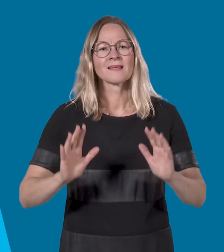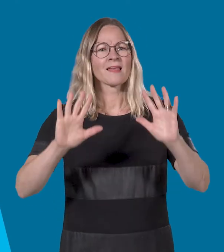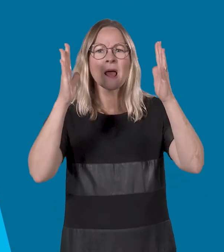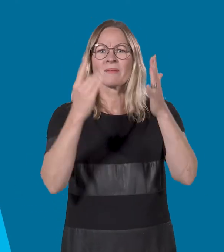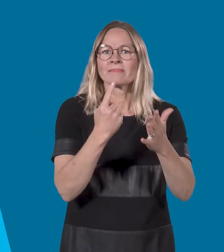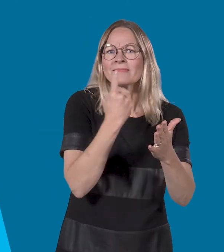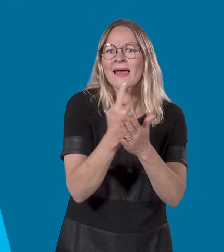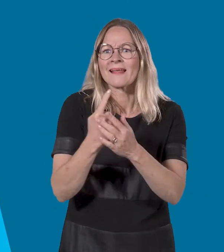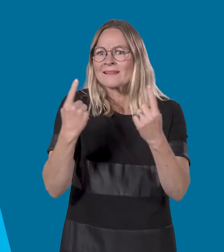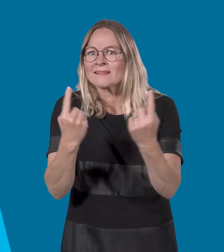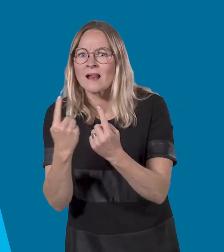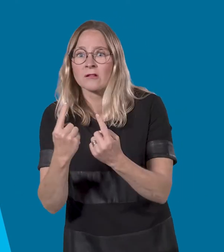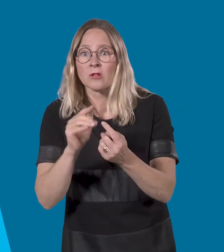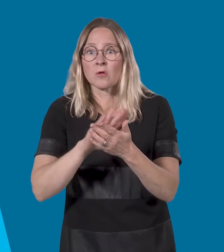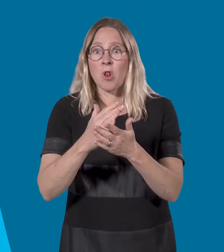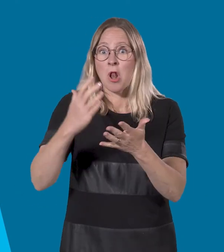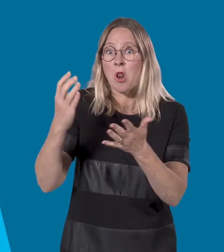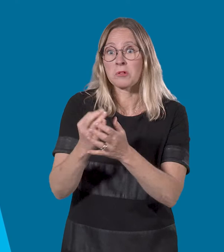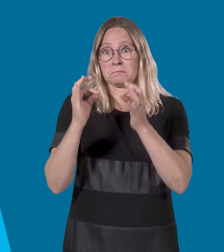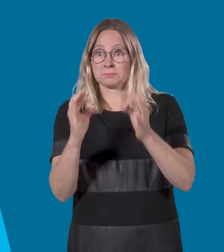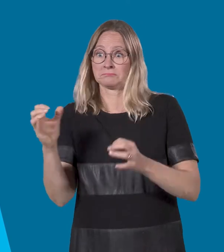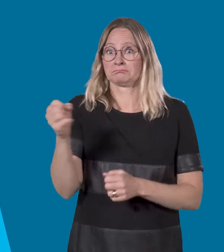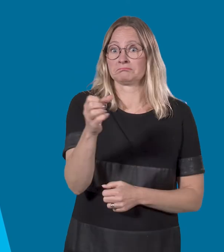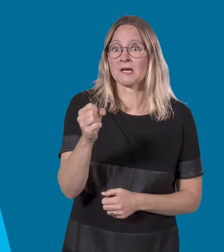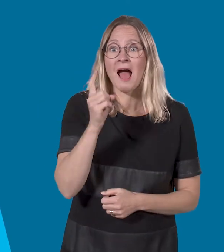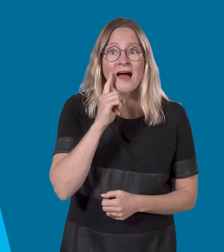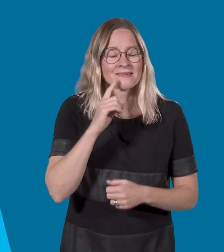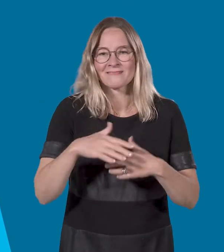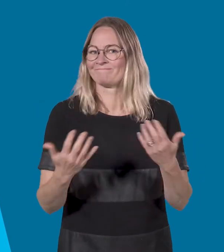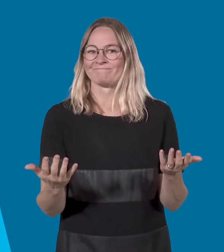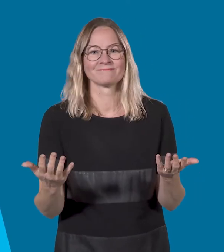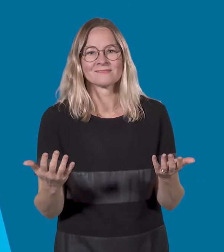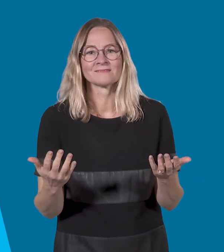Ei ole itsestään selvää, että tulkki löytyy elämän tärkeisiin tilanteisiin -